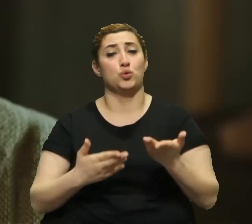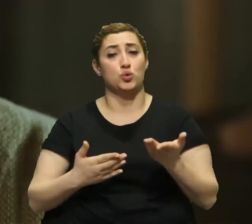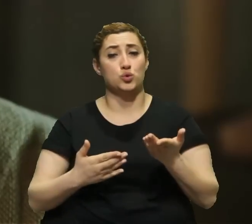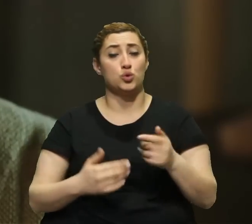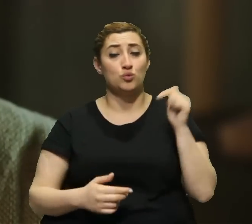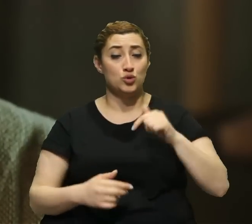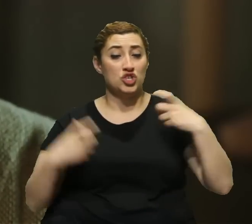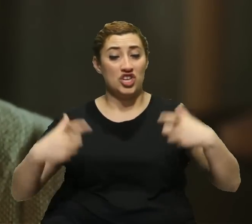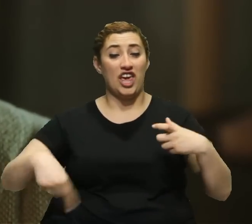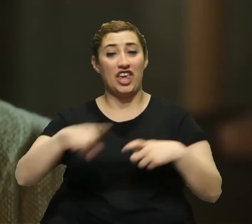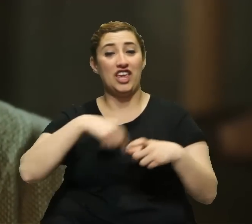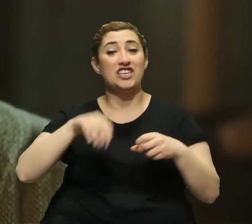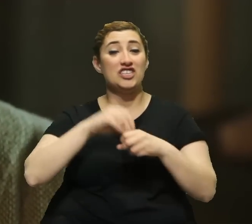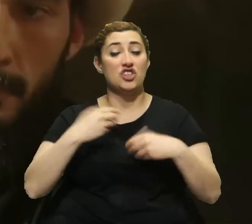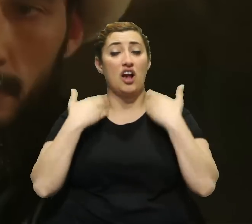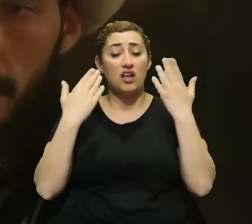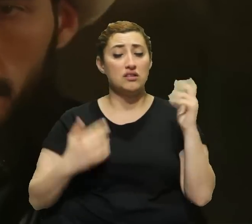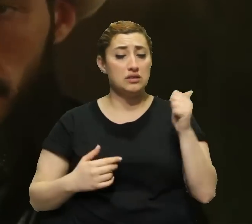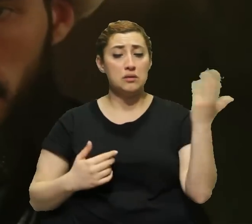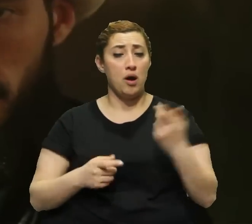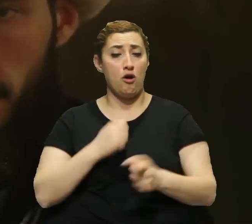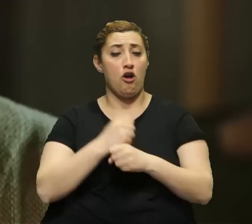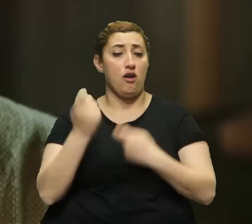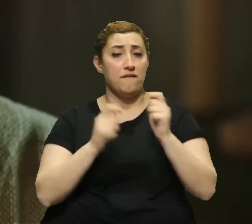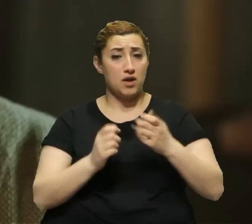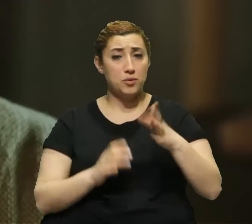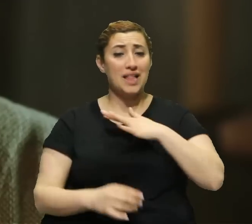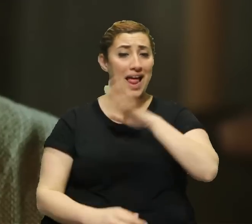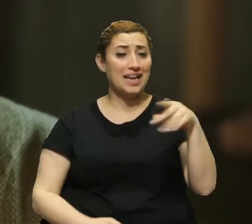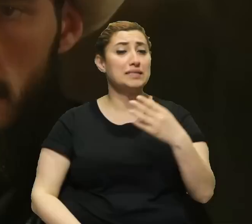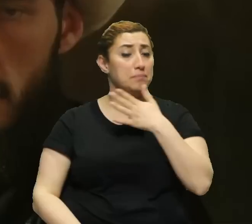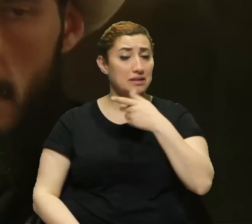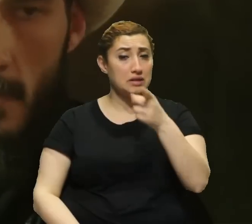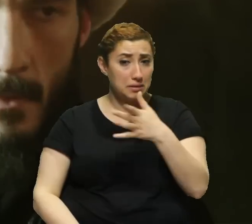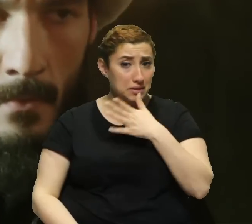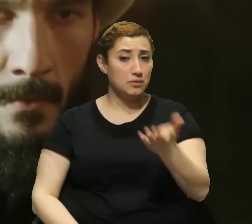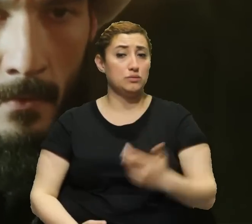Bu şehir içinde kadılık edersin kaç vakittir. Herkesin bildiğini sen de bilirsin.